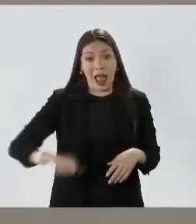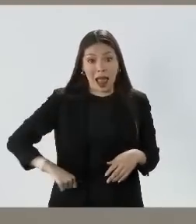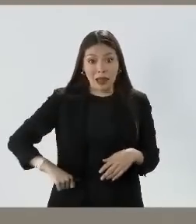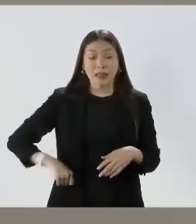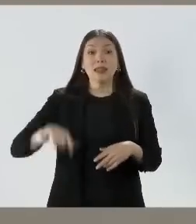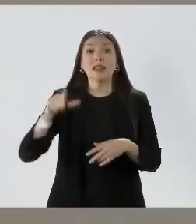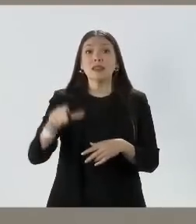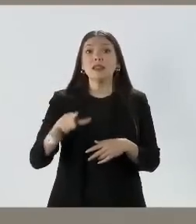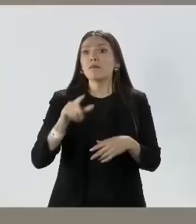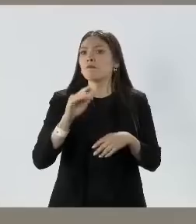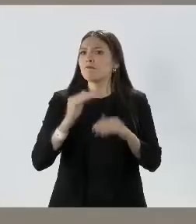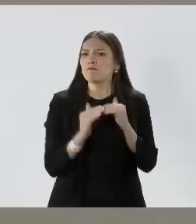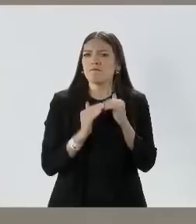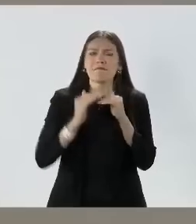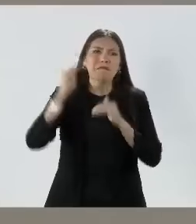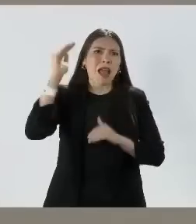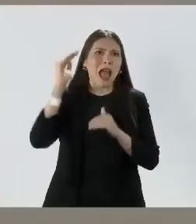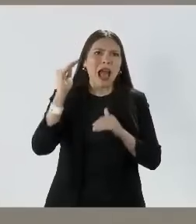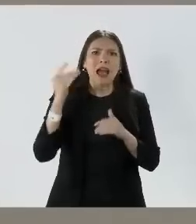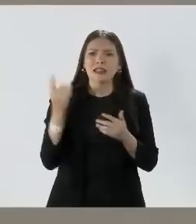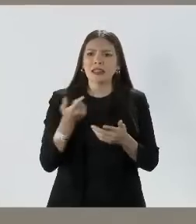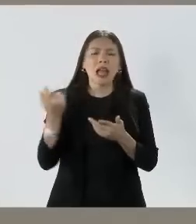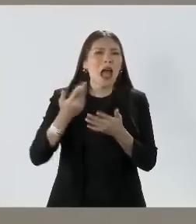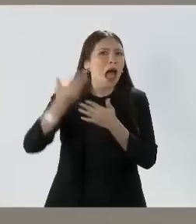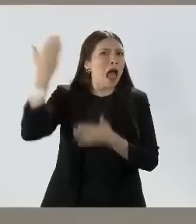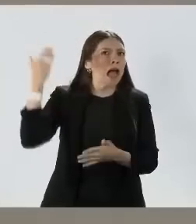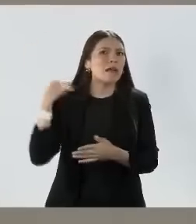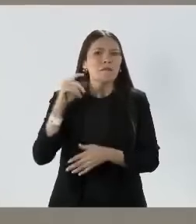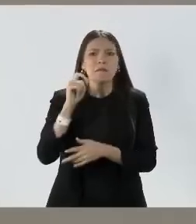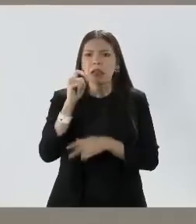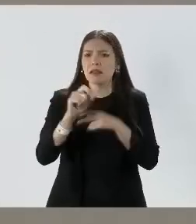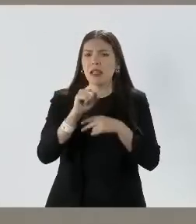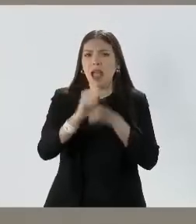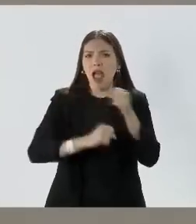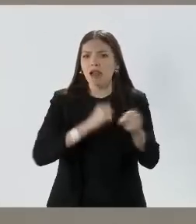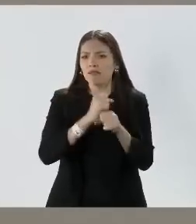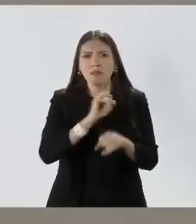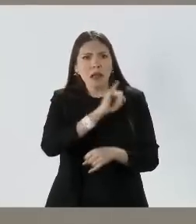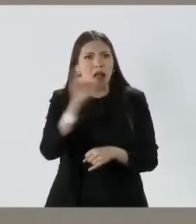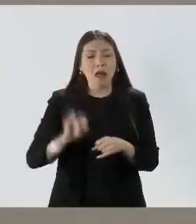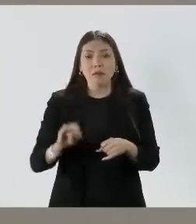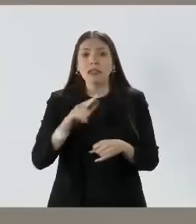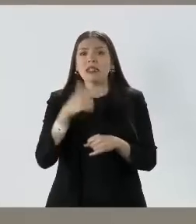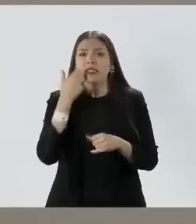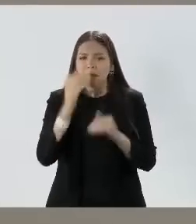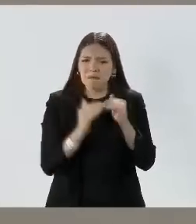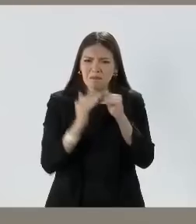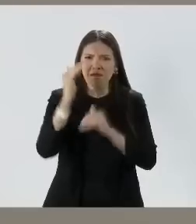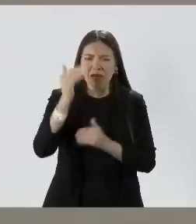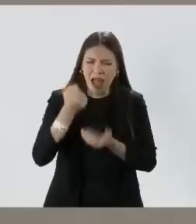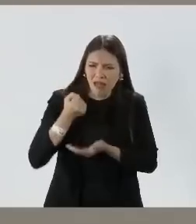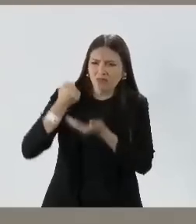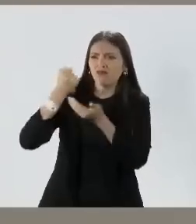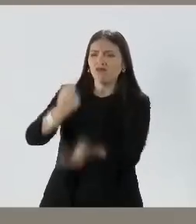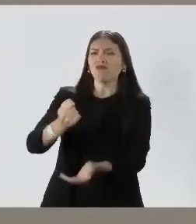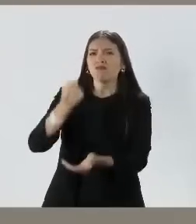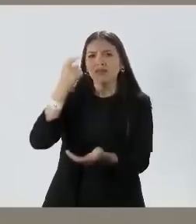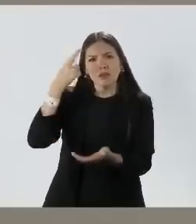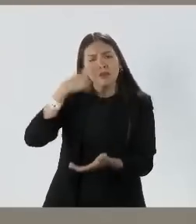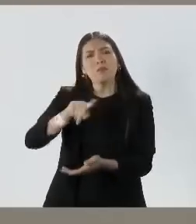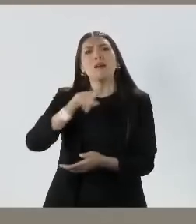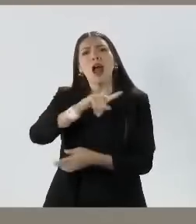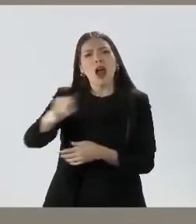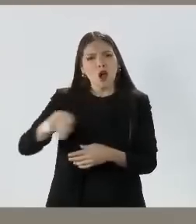años para que cuenten con recursos suficientes para responder a las